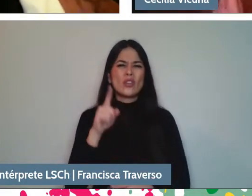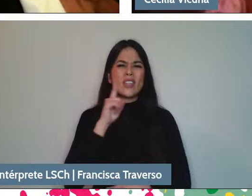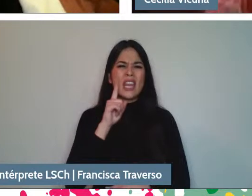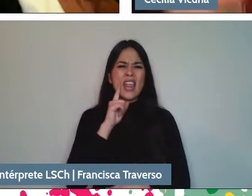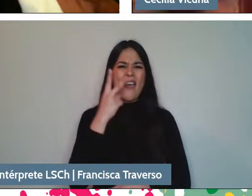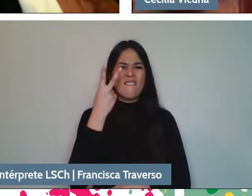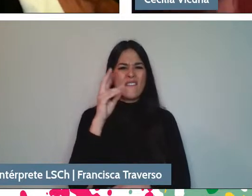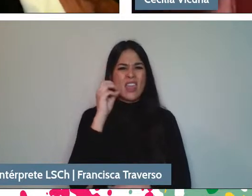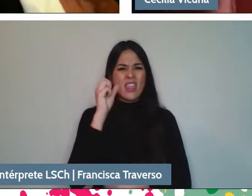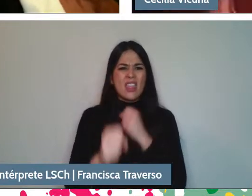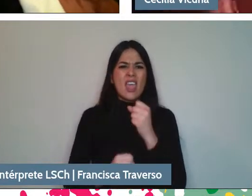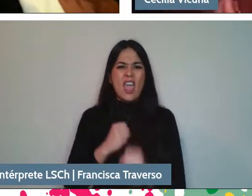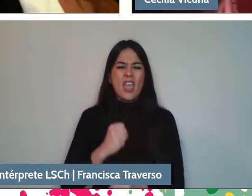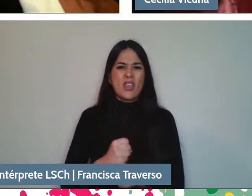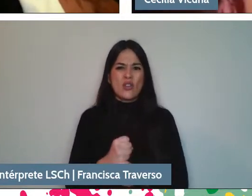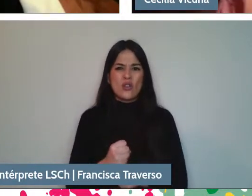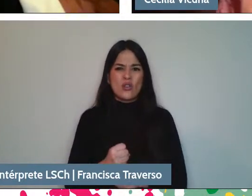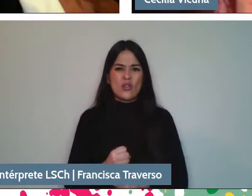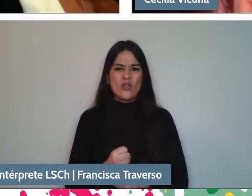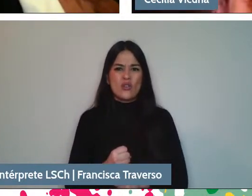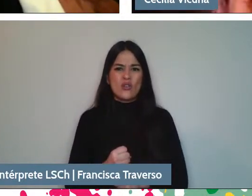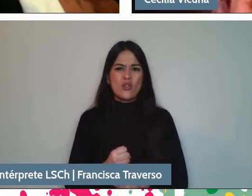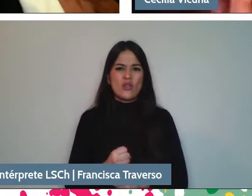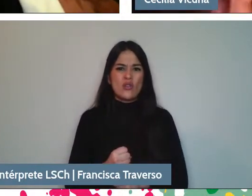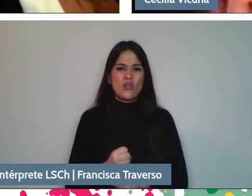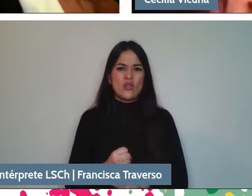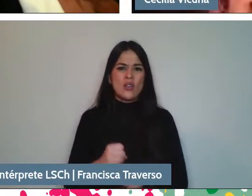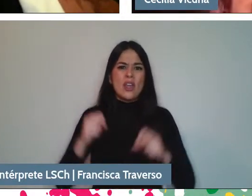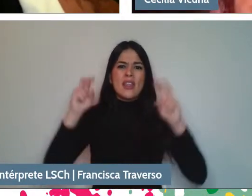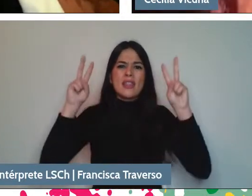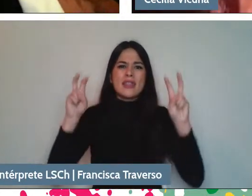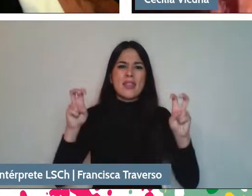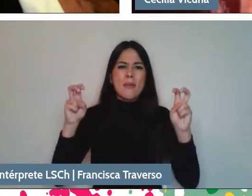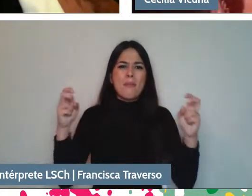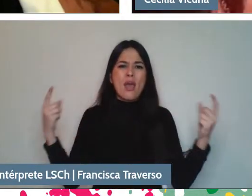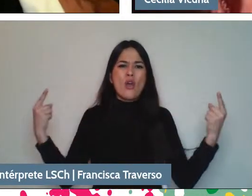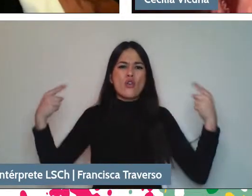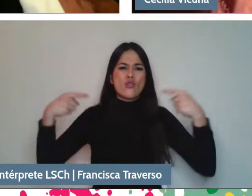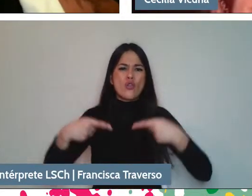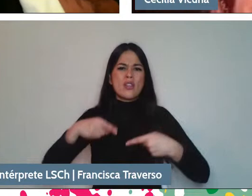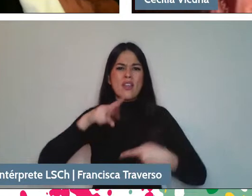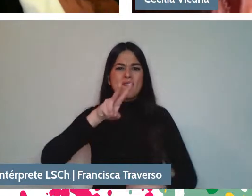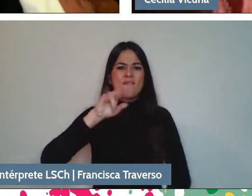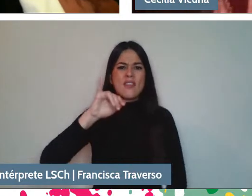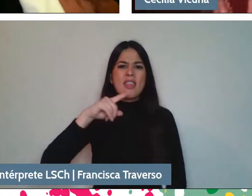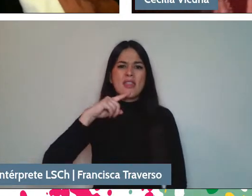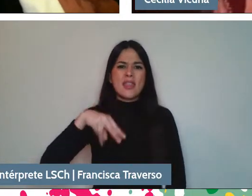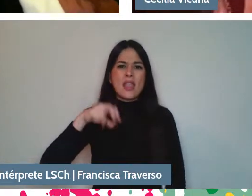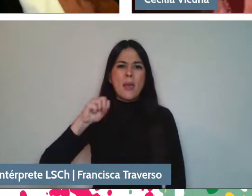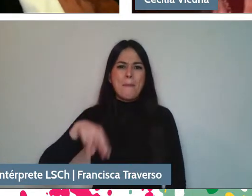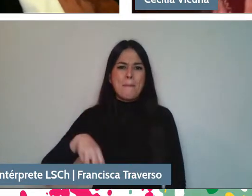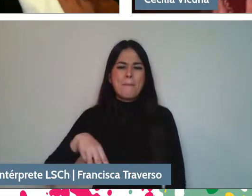de contra la guerra de Vietnam y todo eso era muy potente. La cultura hippie, Janis Joplin y todo eso.